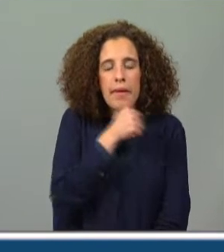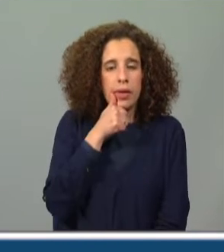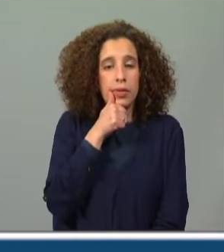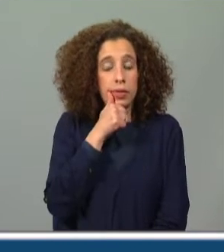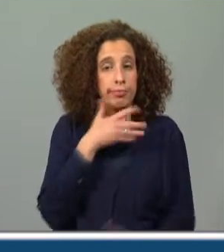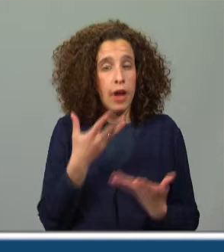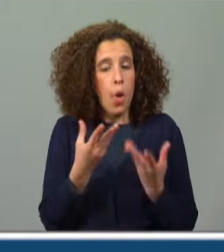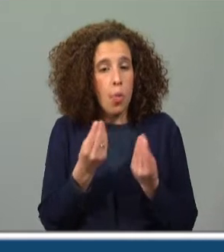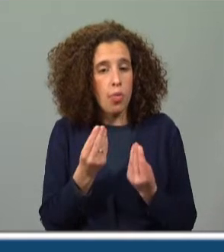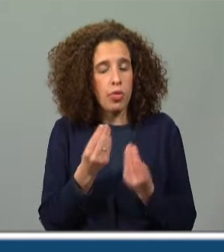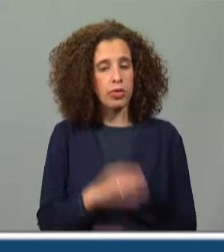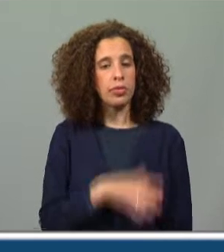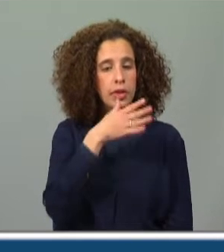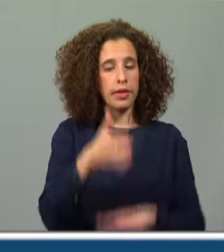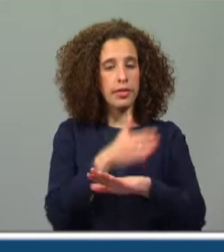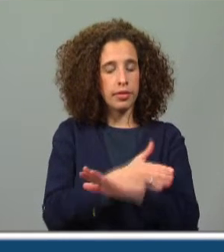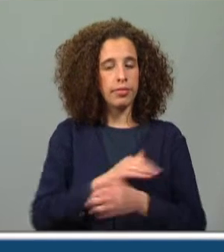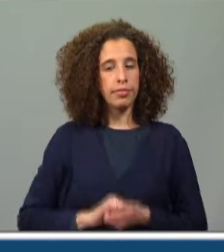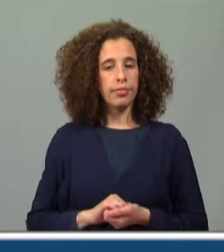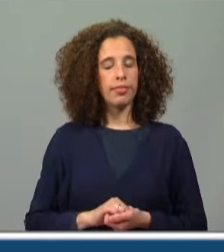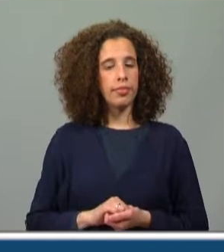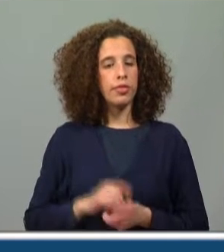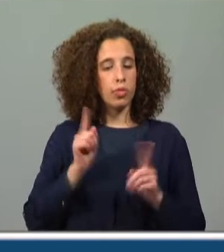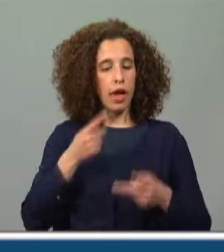ordem como terminamos há pouco e recomeça E começamos na análise destes 我們剛剛完成的訂單和重新啟動我們開始分析這些